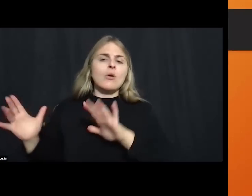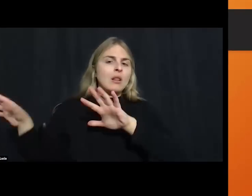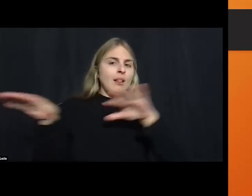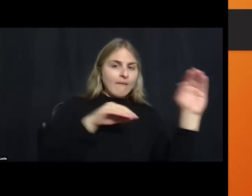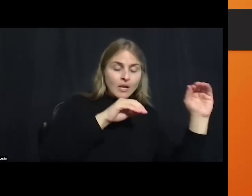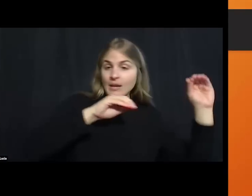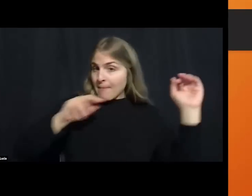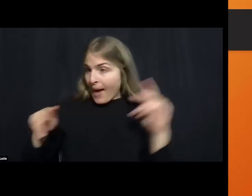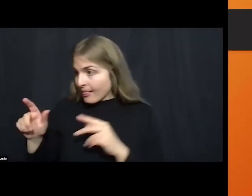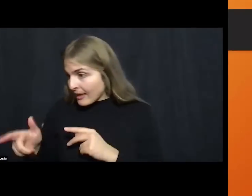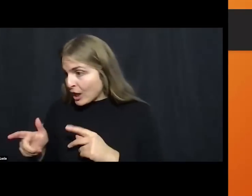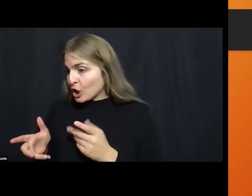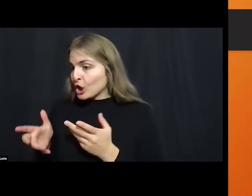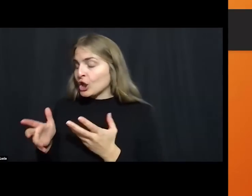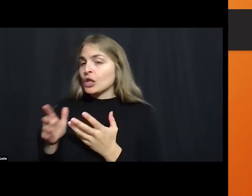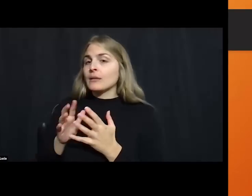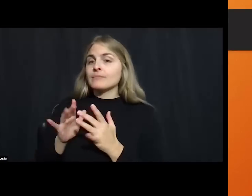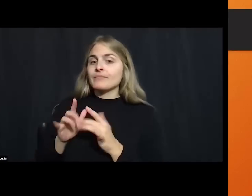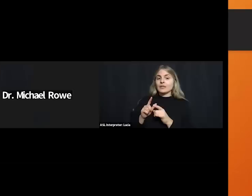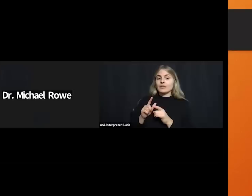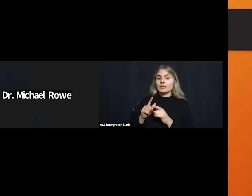Pero el borde estaba...